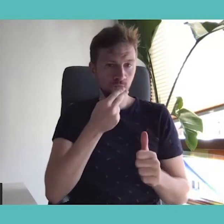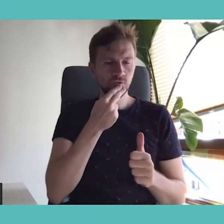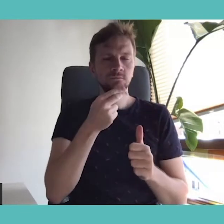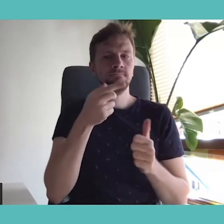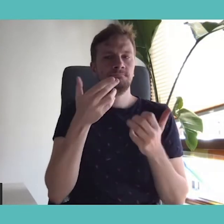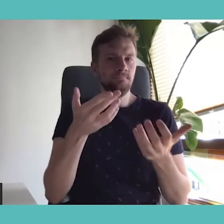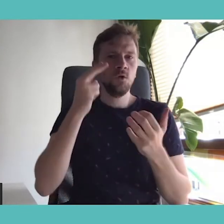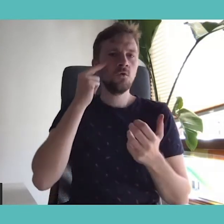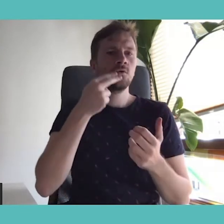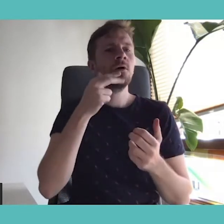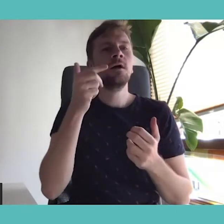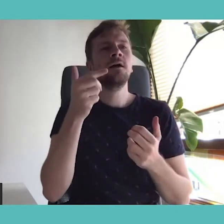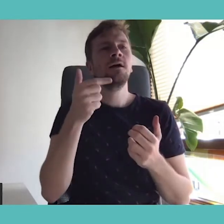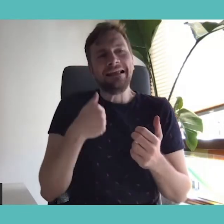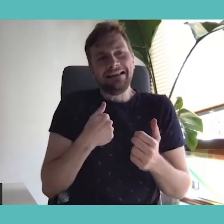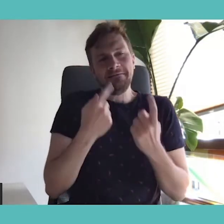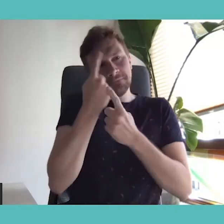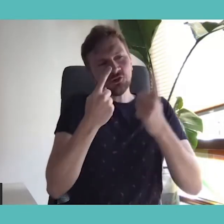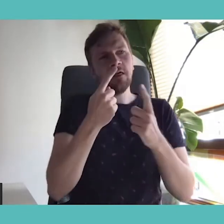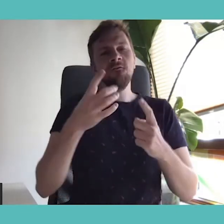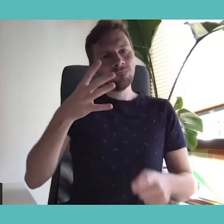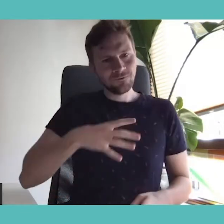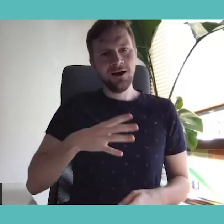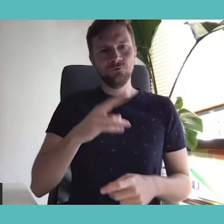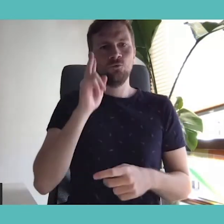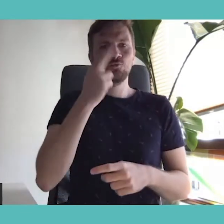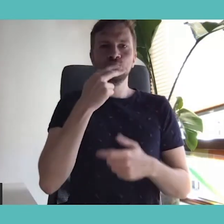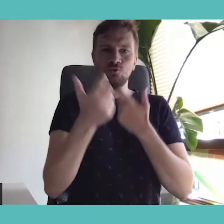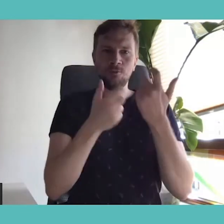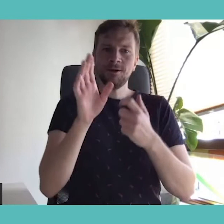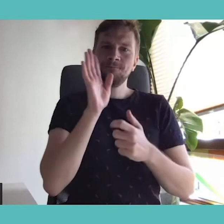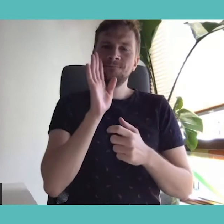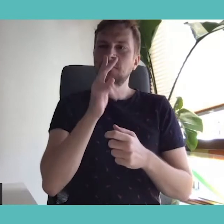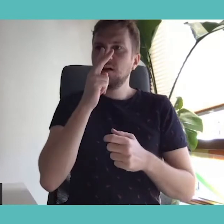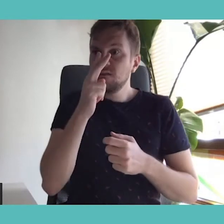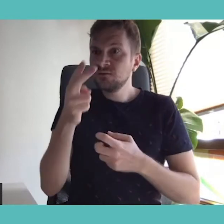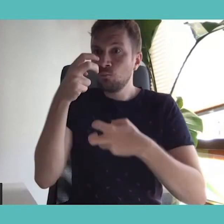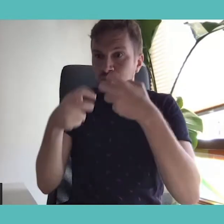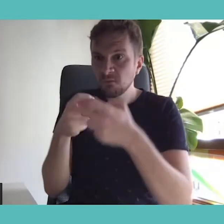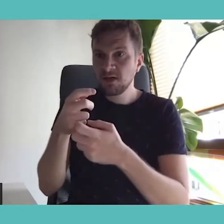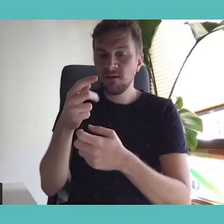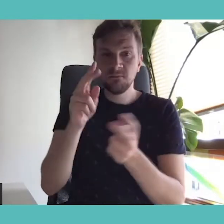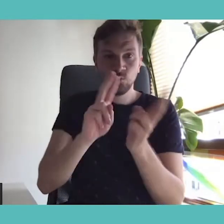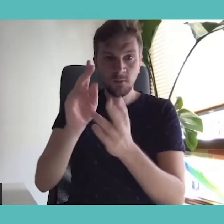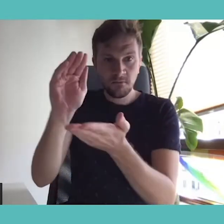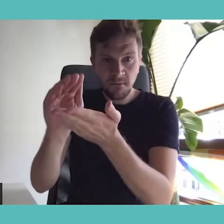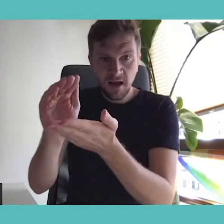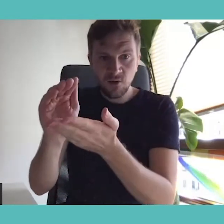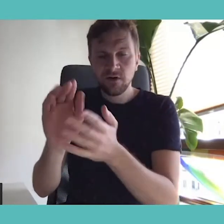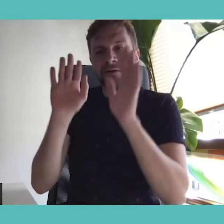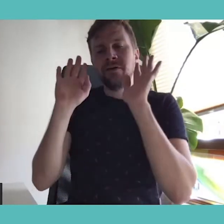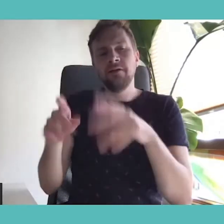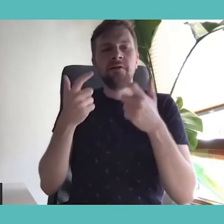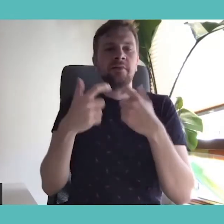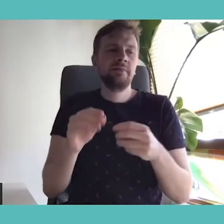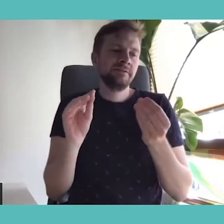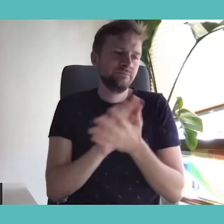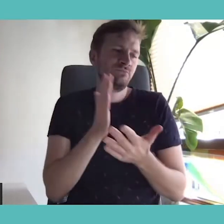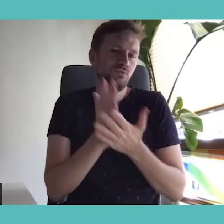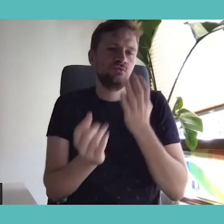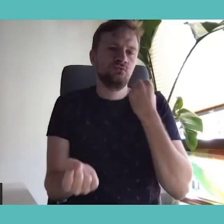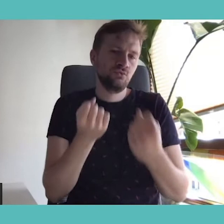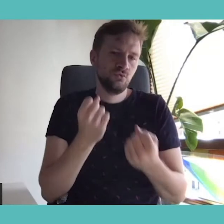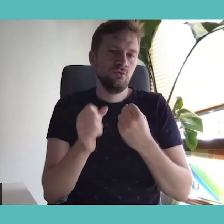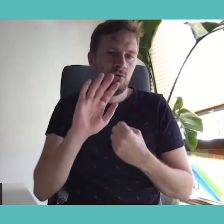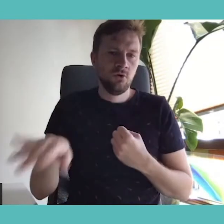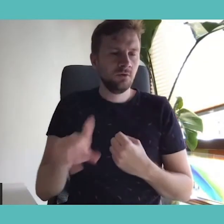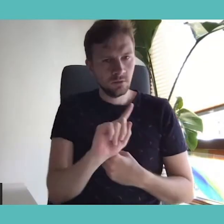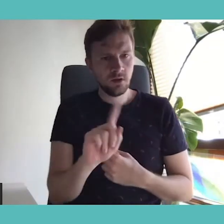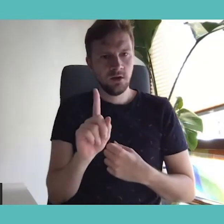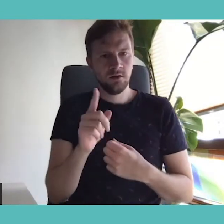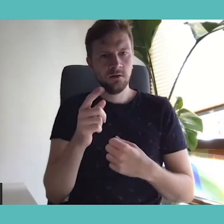Myślę, że jeśli G/głusi widzą problem, taki jak z za małym tłumaczem, nie mogą tego bagatelizować.